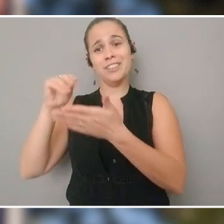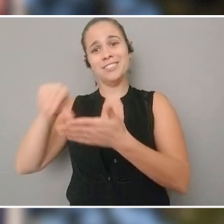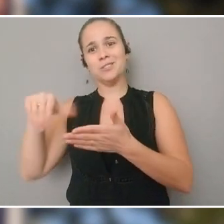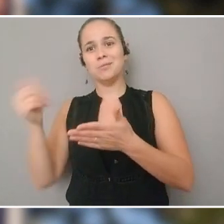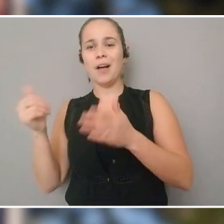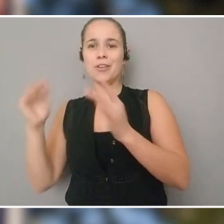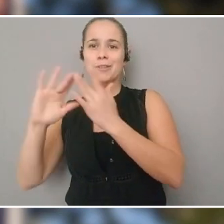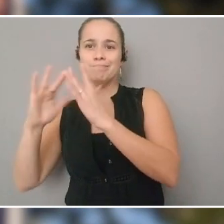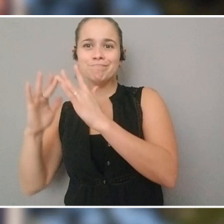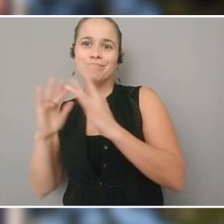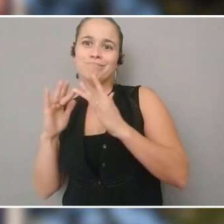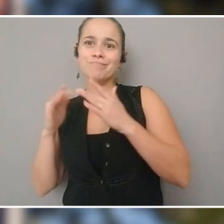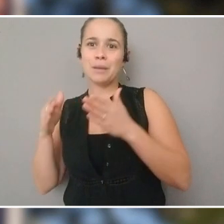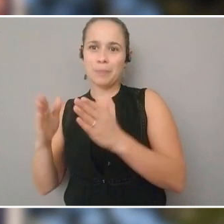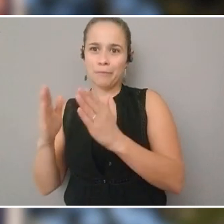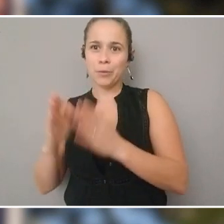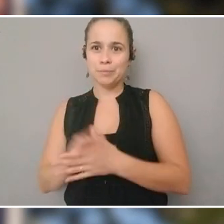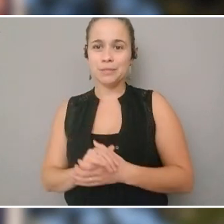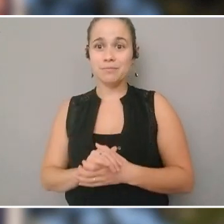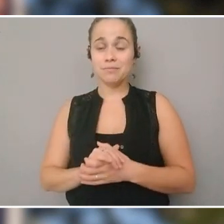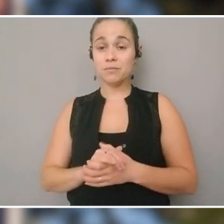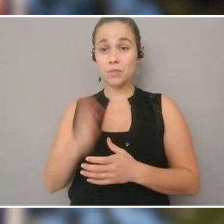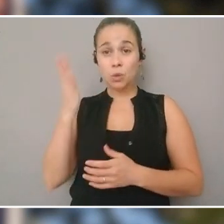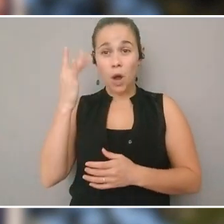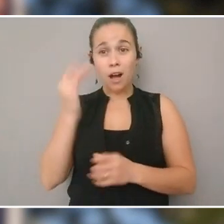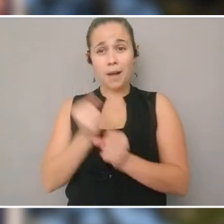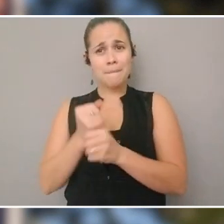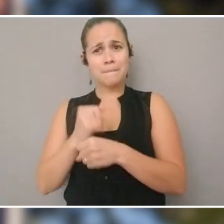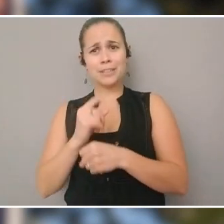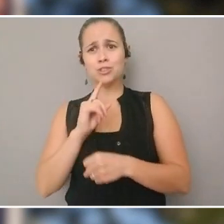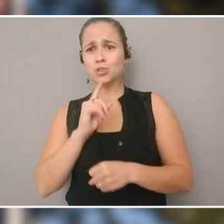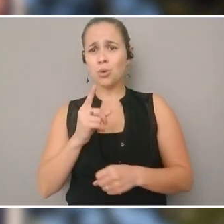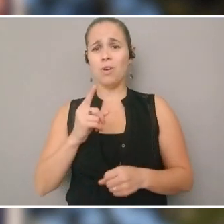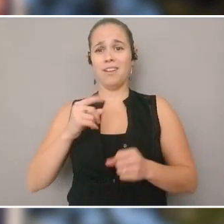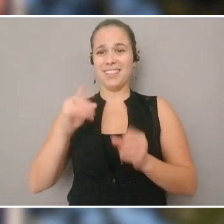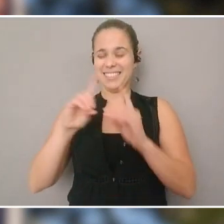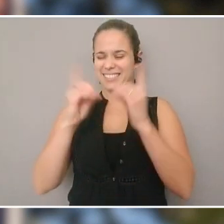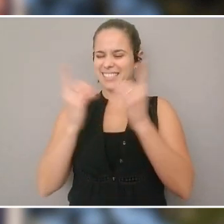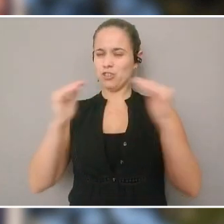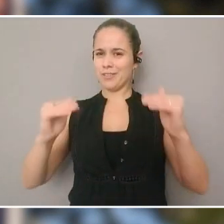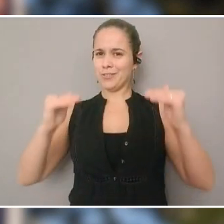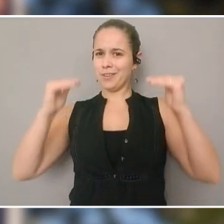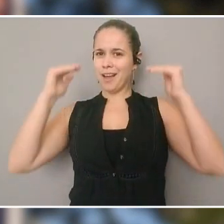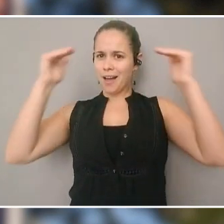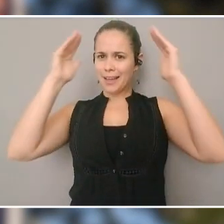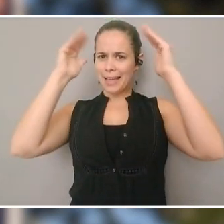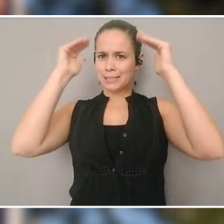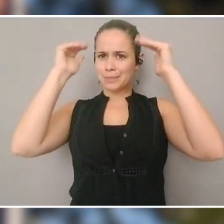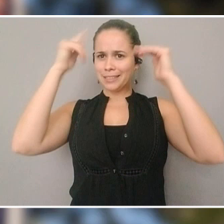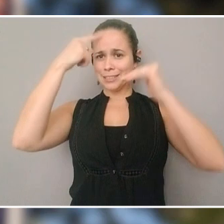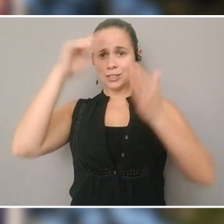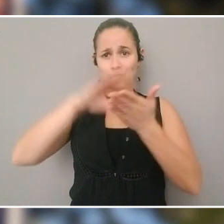plataformas que aseguran el nivel alto del distrito